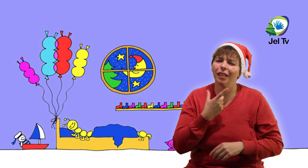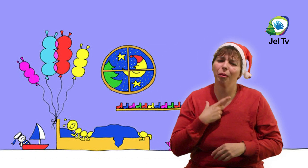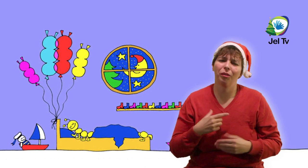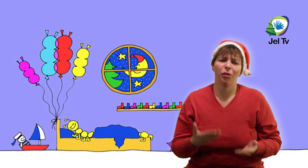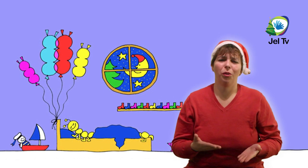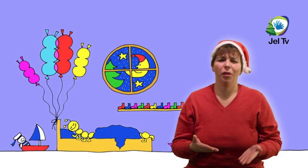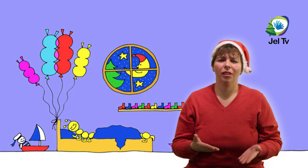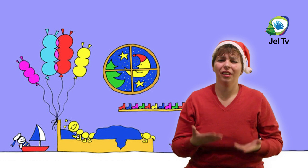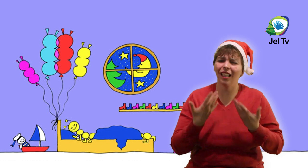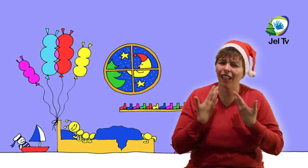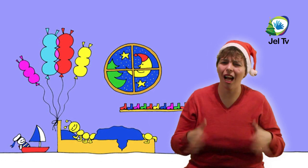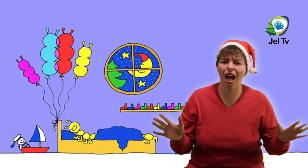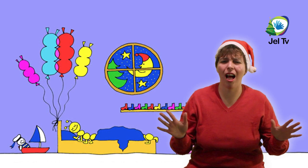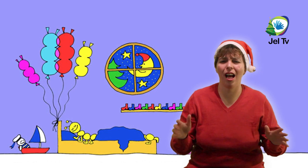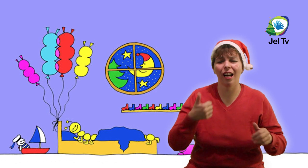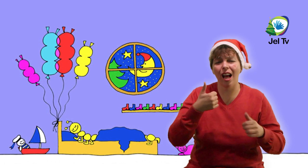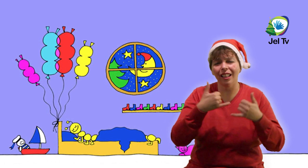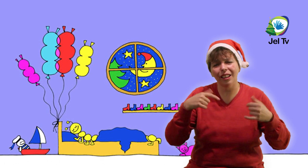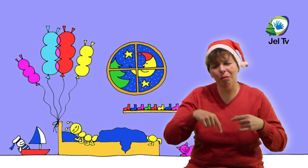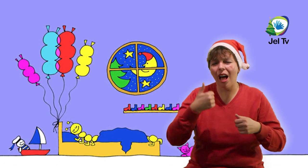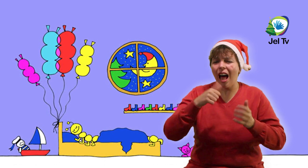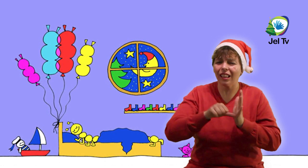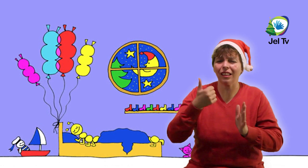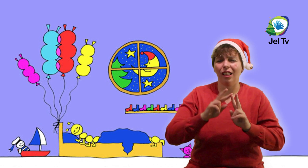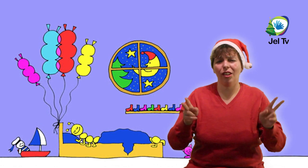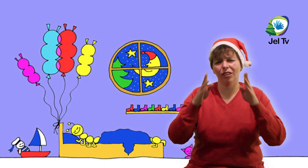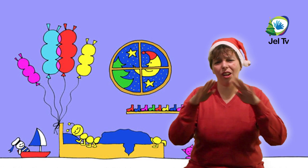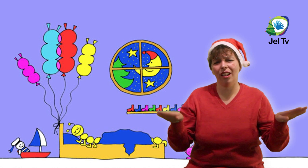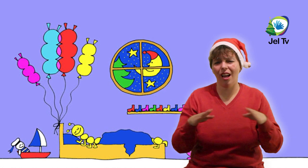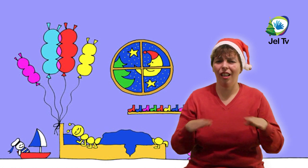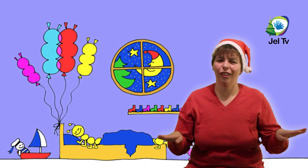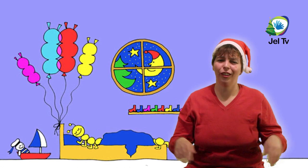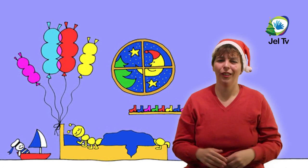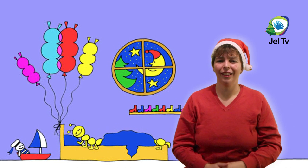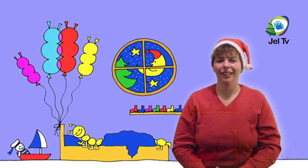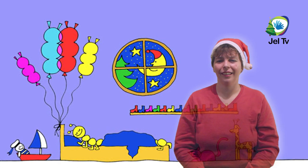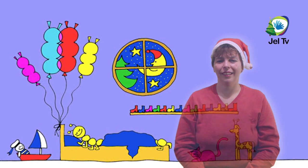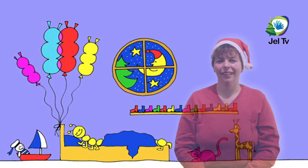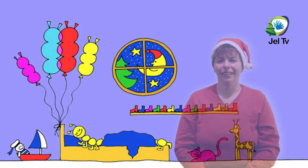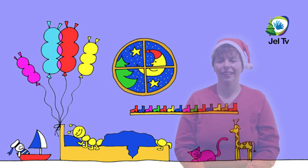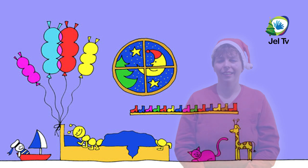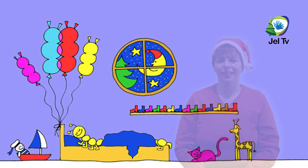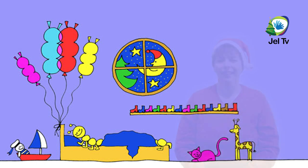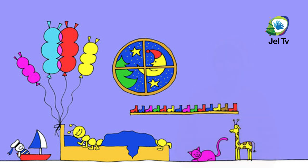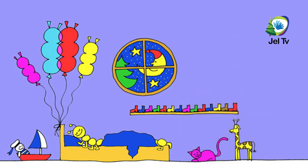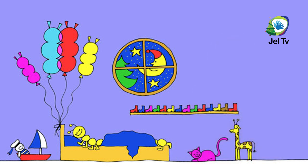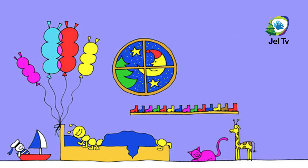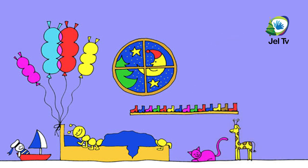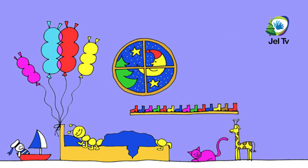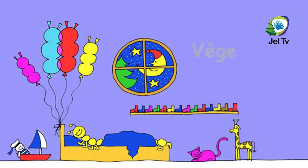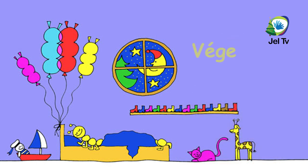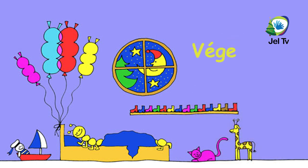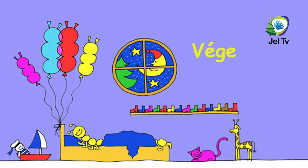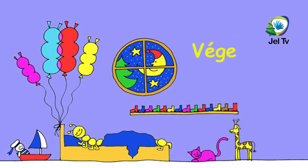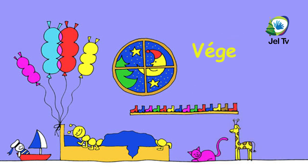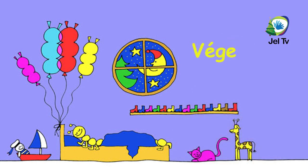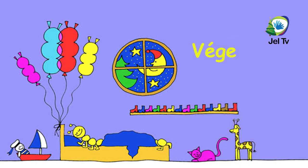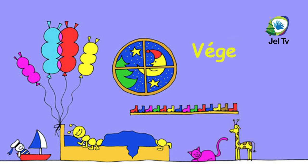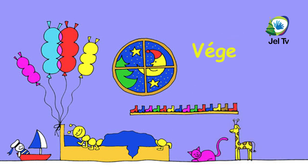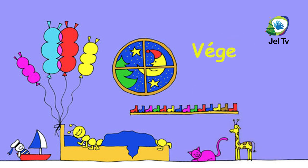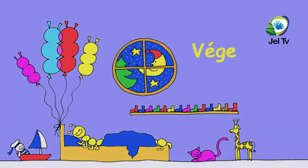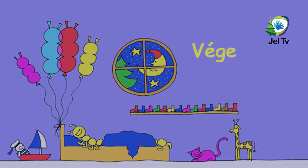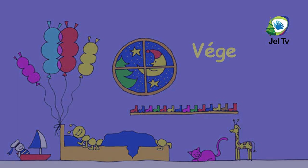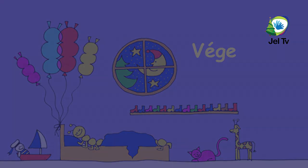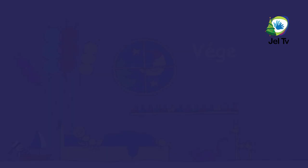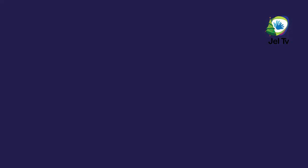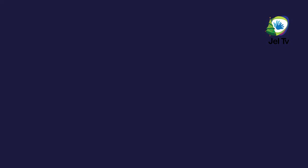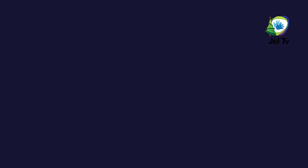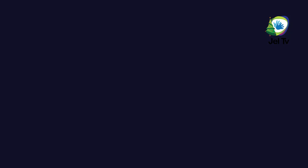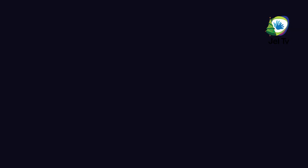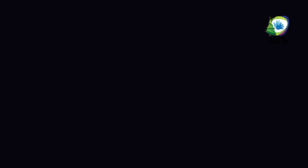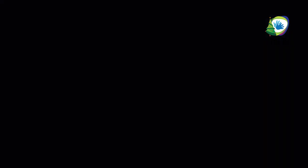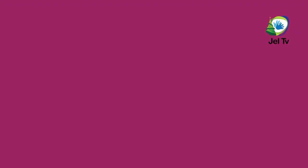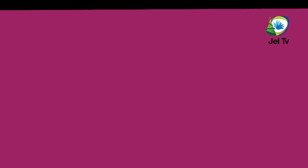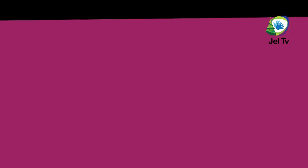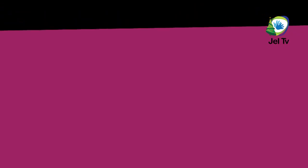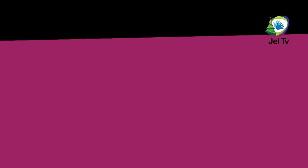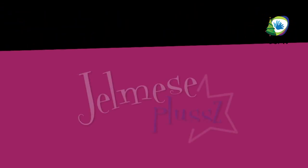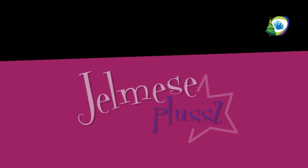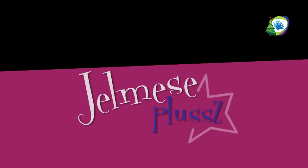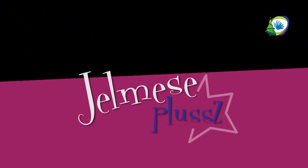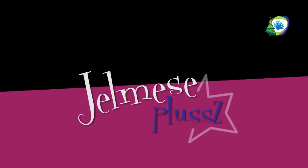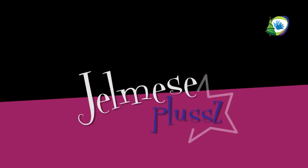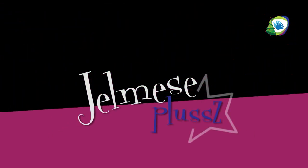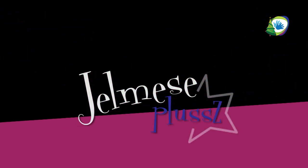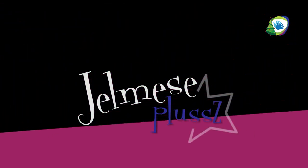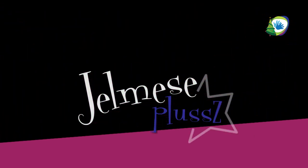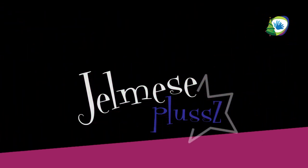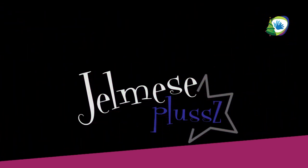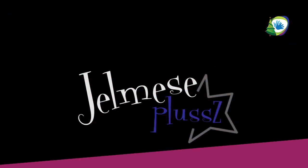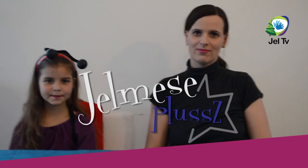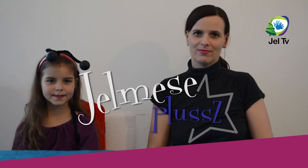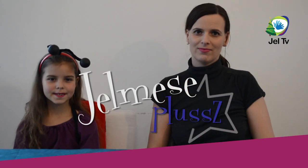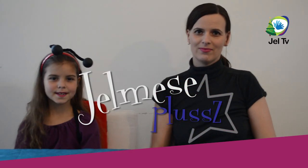Nahát, milyen szép nap volt ez, kár, hogy egy évben csak egyszer van karácsony!